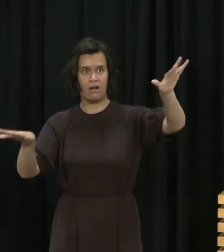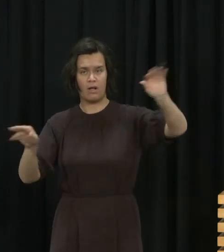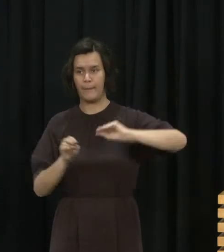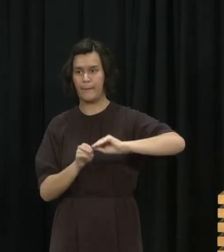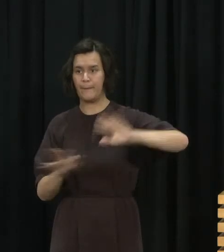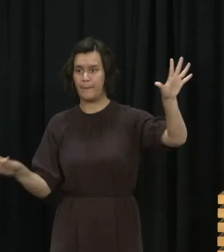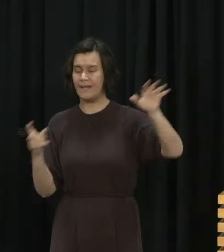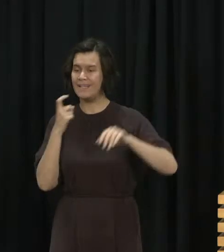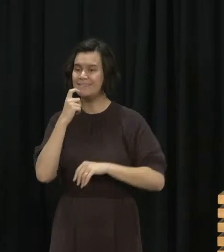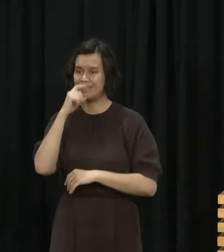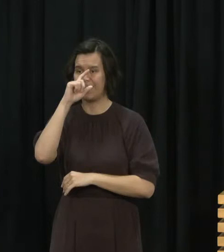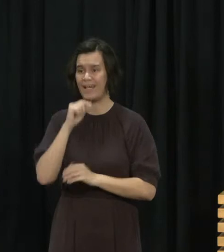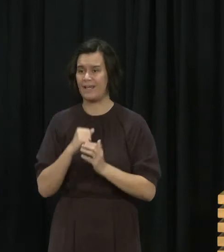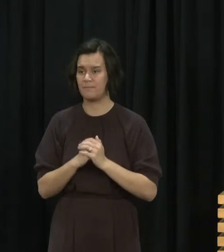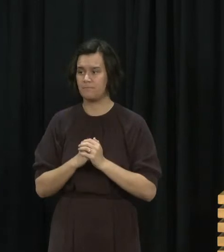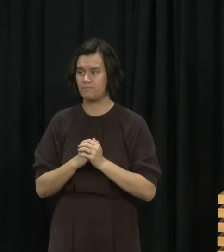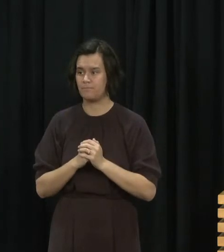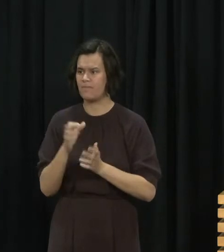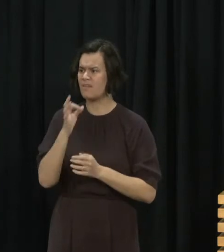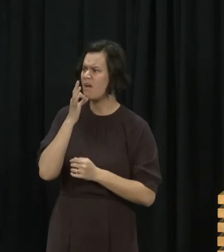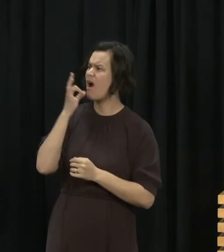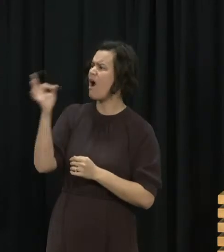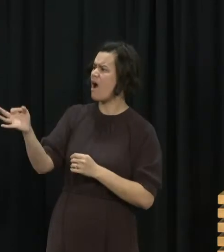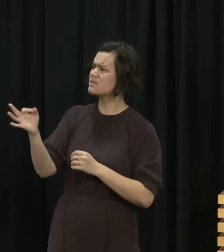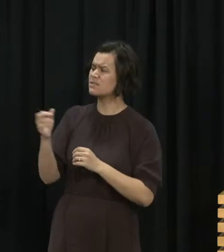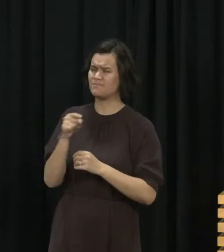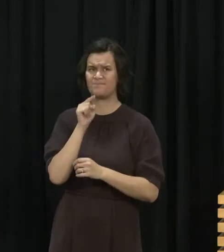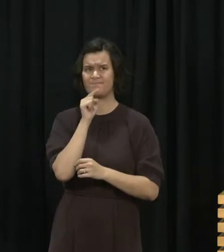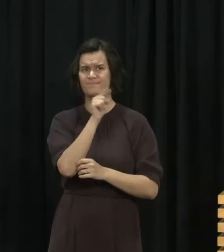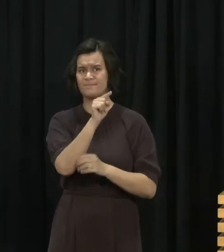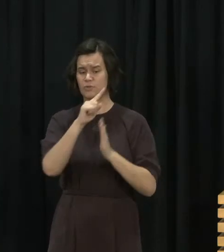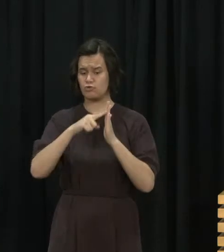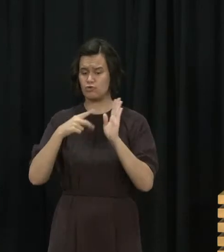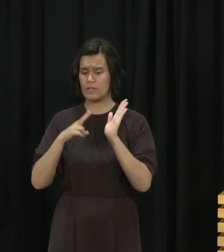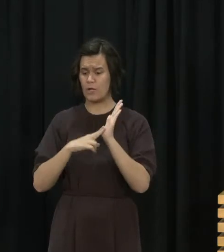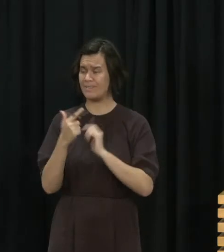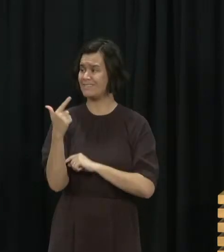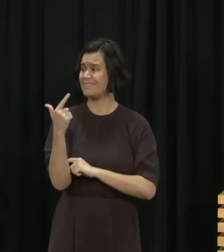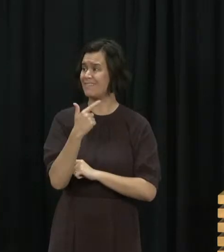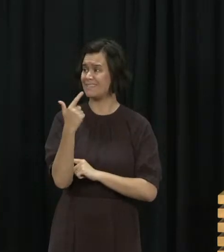Ko te whakatau kia waatea te kano kano ki nga tamariki ka taea nga pakarutanga i roto i nga kura me te huaketo e rere haere ana huri noa i nga kura